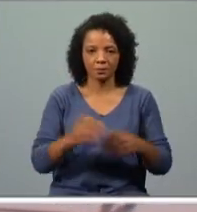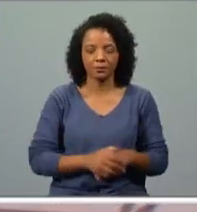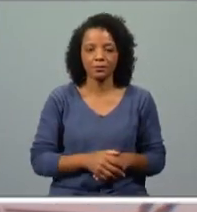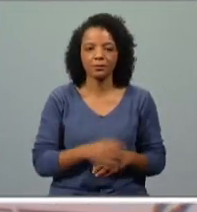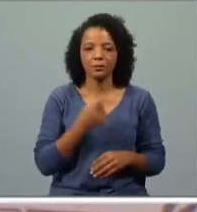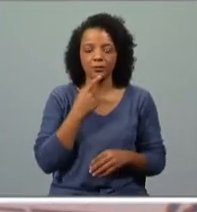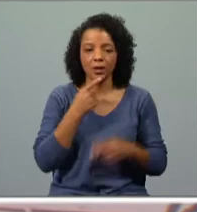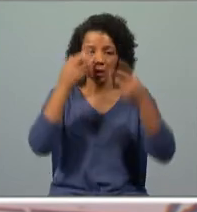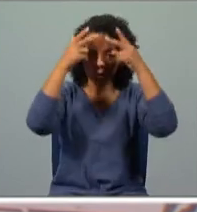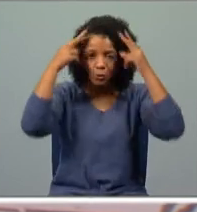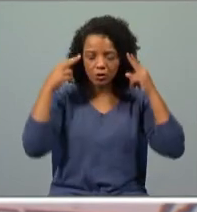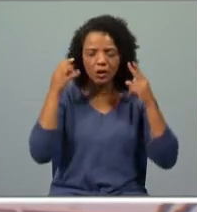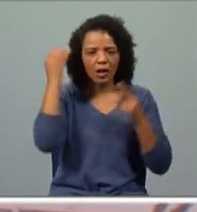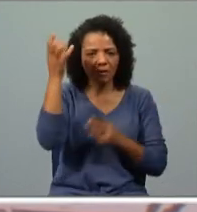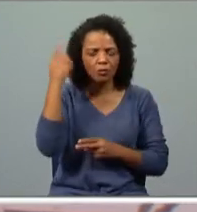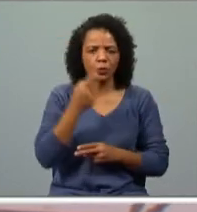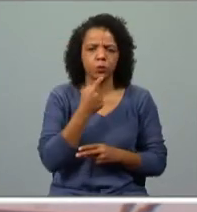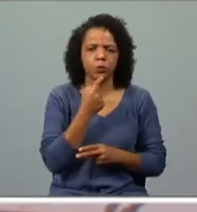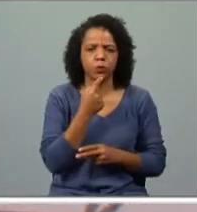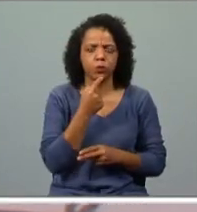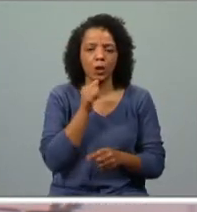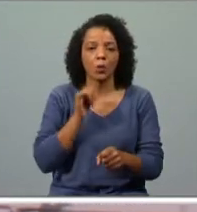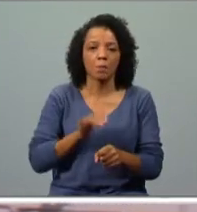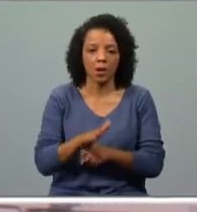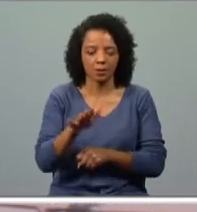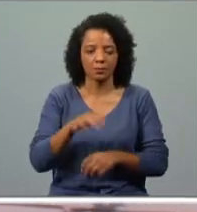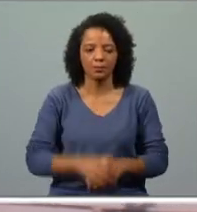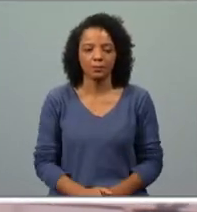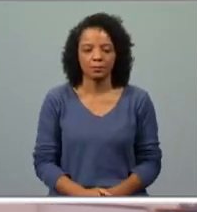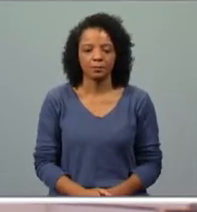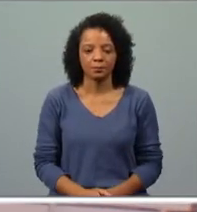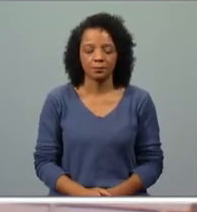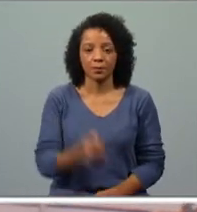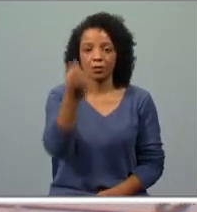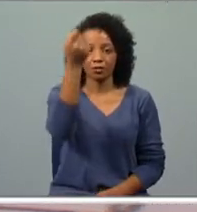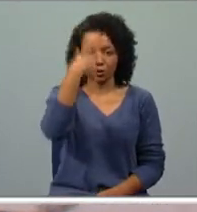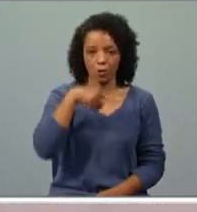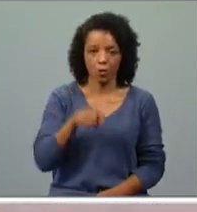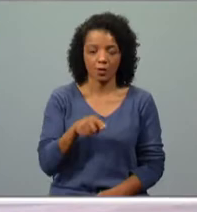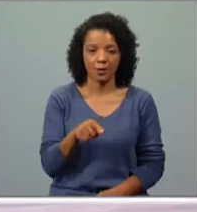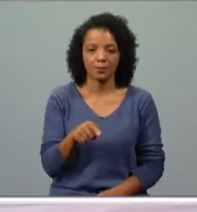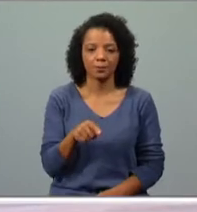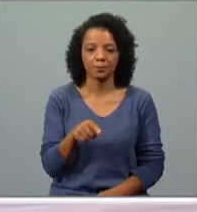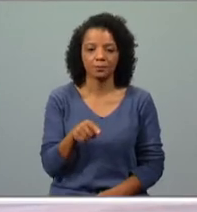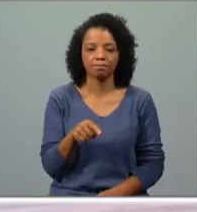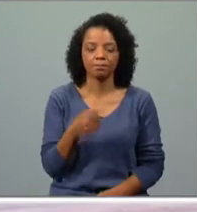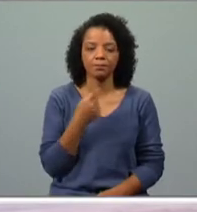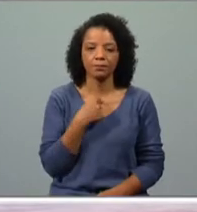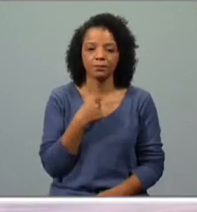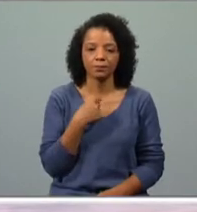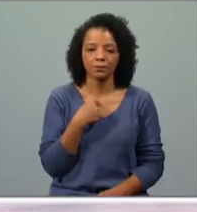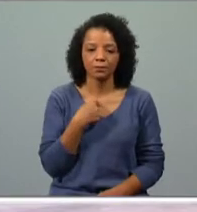vai viver muitas aventuras o mar e essa história que eu vou estrago 將經歷許多冒險大海和這個我會破壞的故事